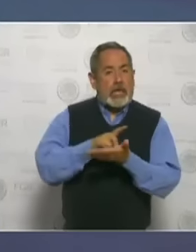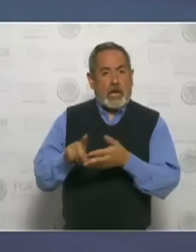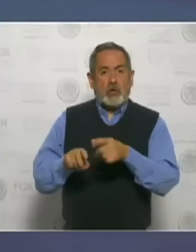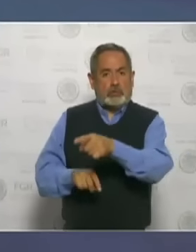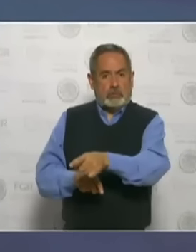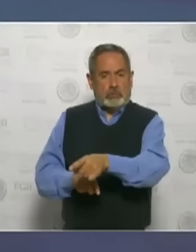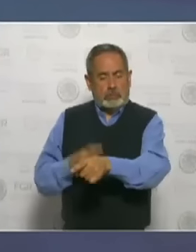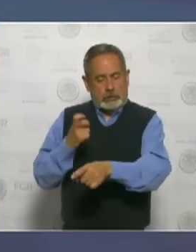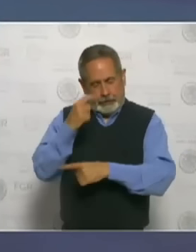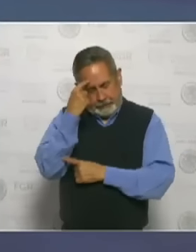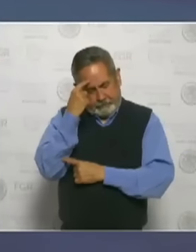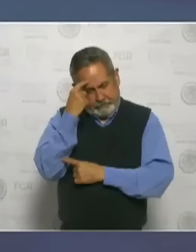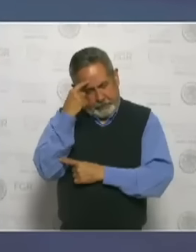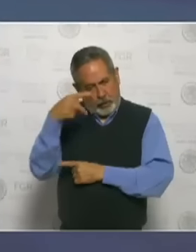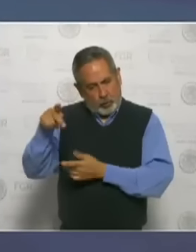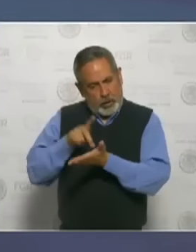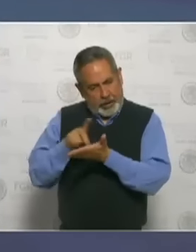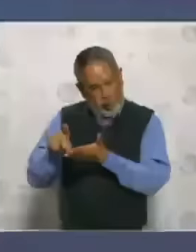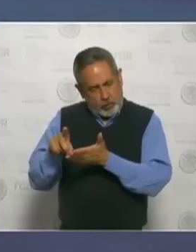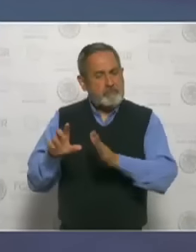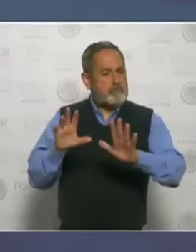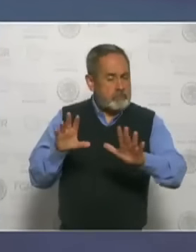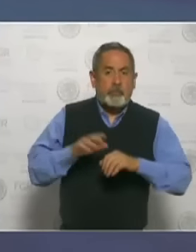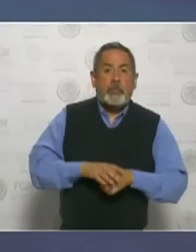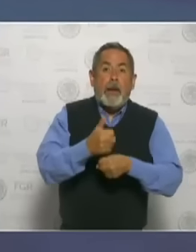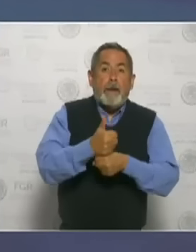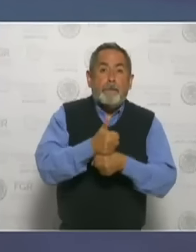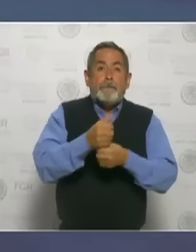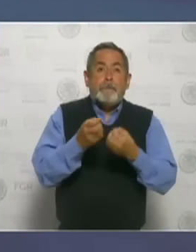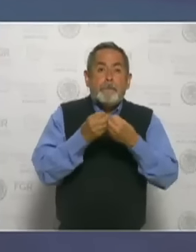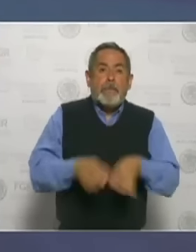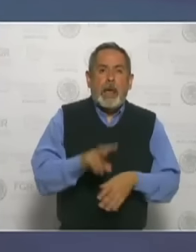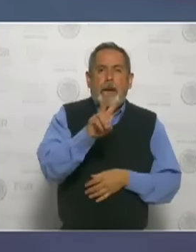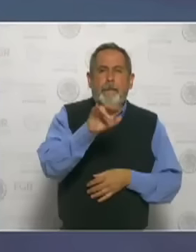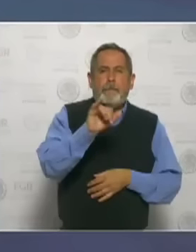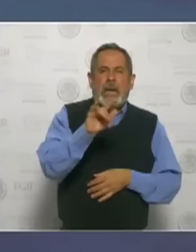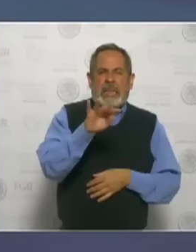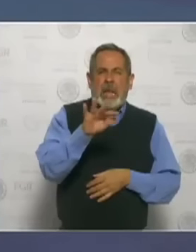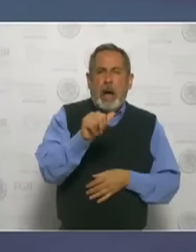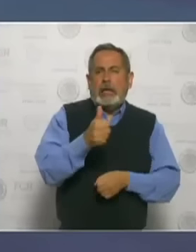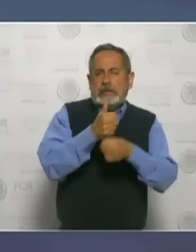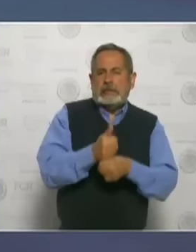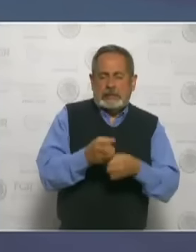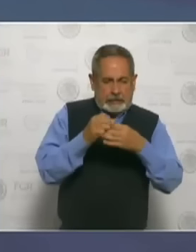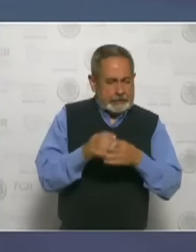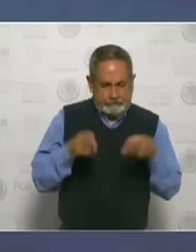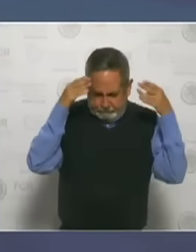Bajo esta premisa, colocamos a las víctimas en el centro de toda la actuación ministerial,